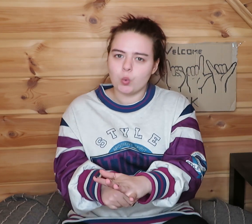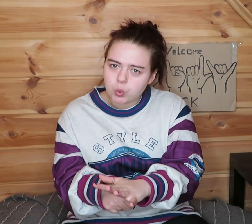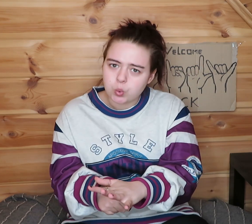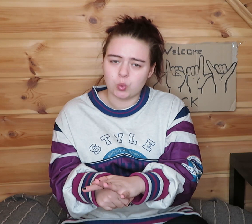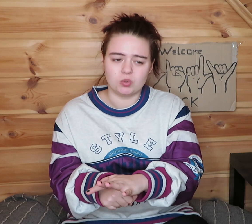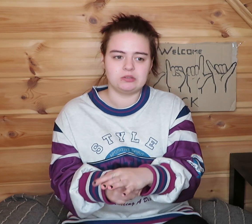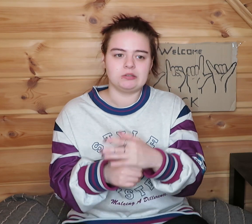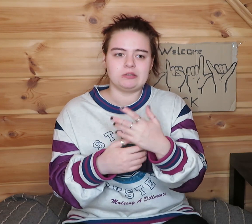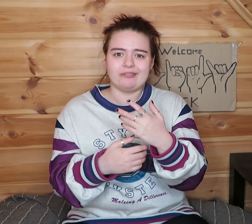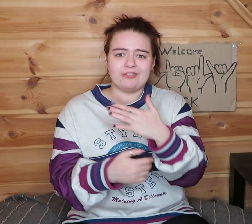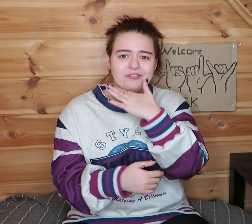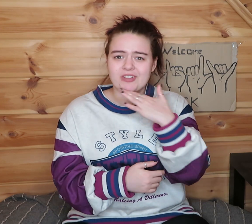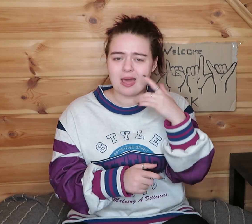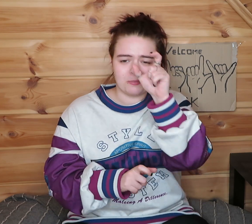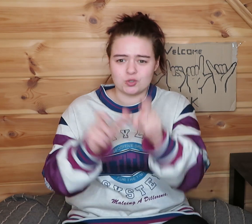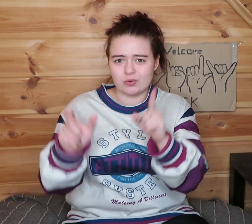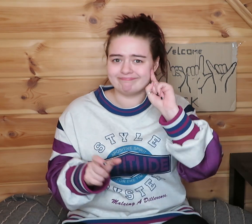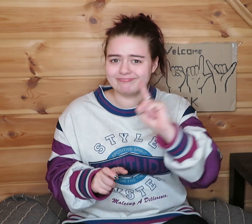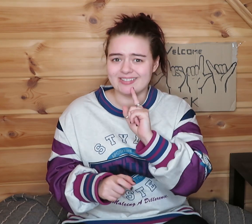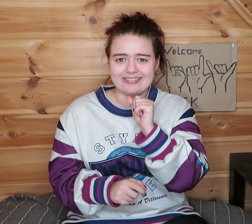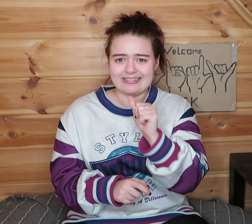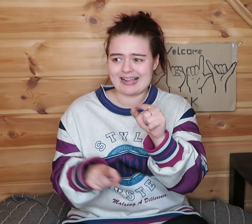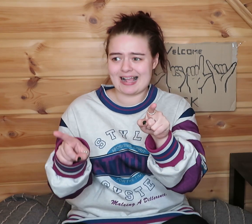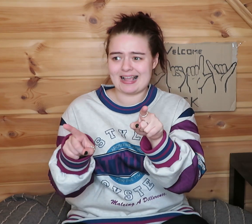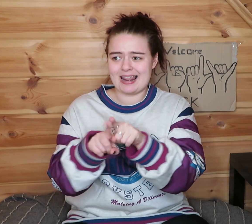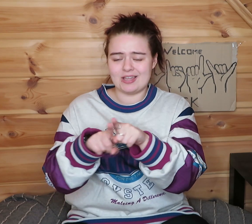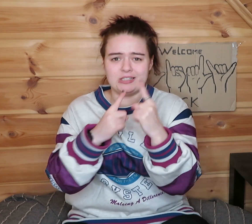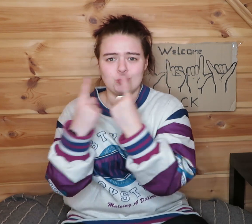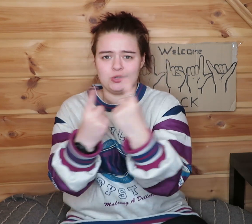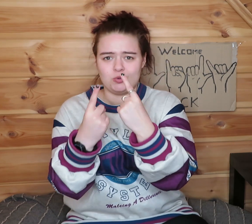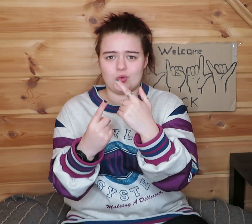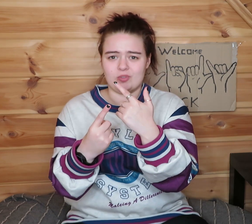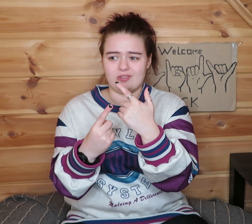Viele Gehörlose sind in einer ganz anderen Situation.